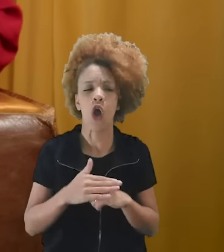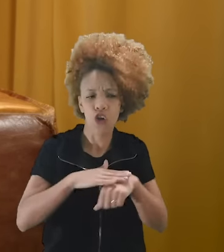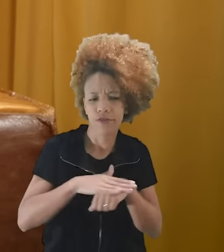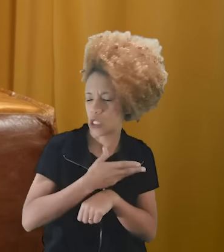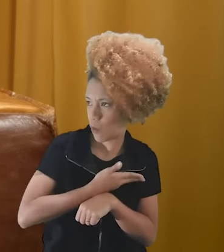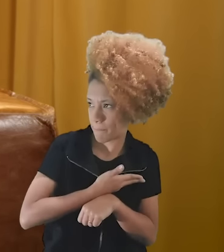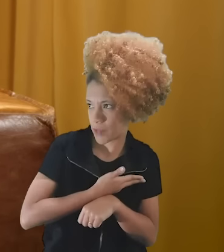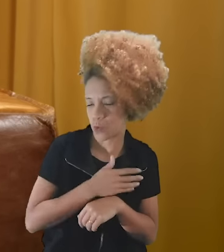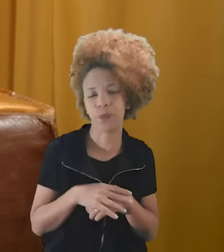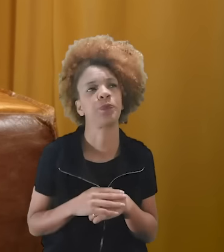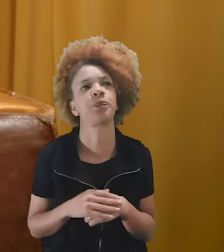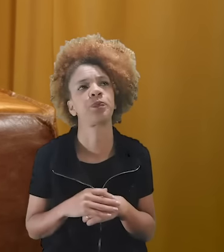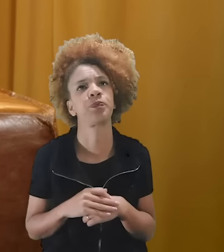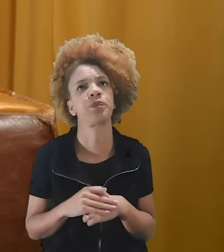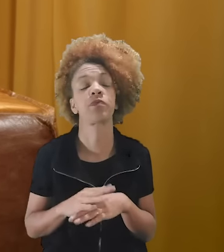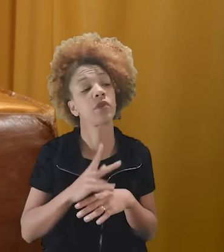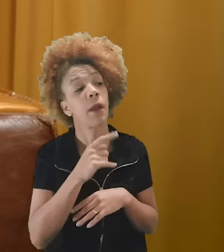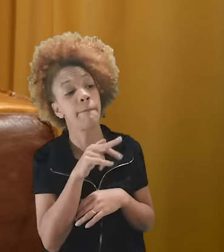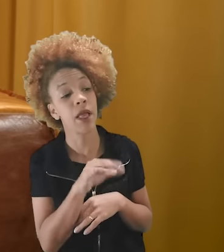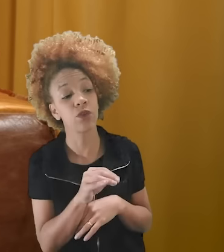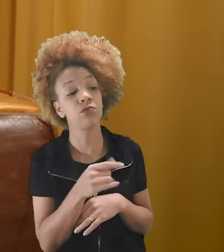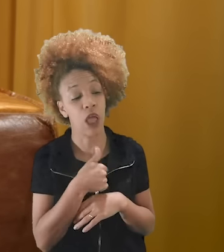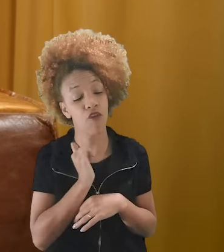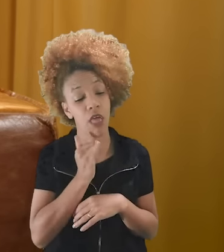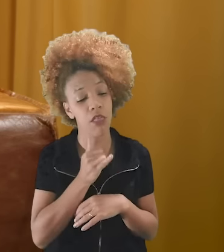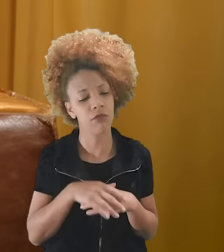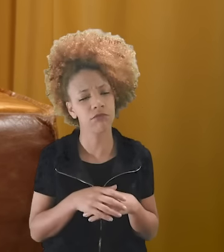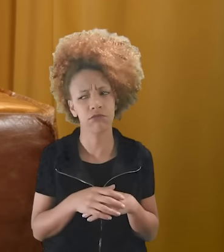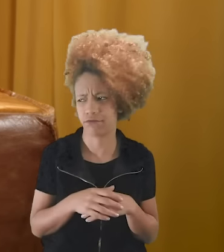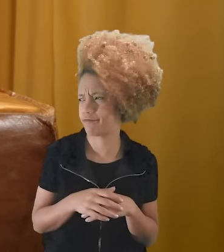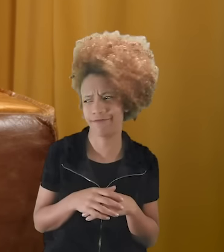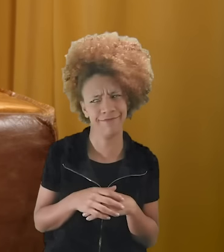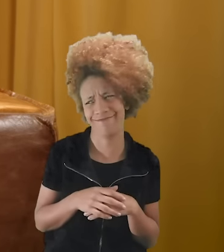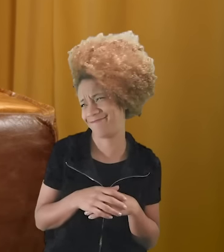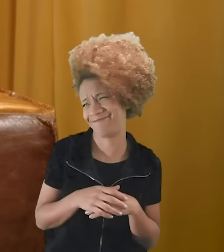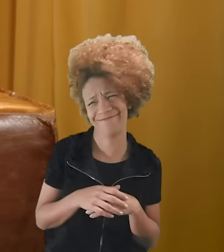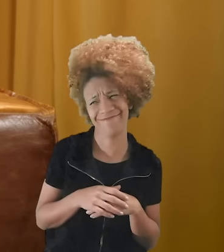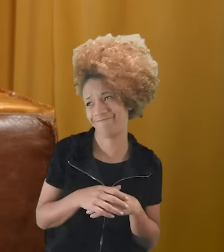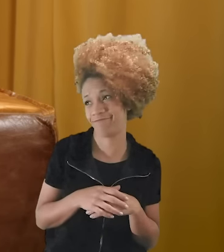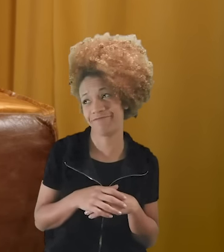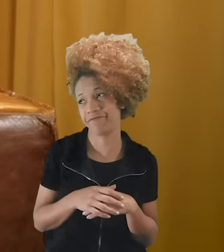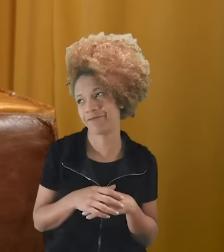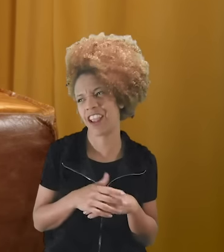melhor amigo meu eu falei Pedro vou ser narradora daí ele falou você não vai daí eu acho que eu nem